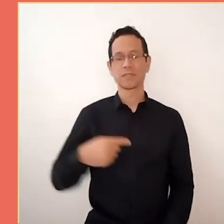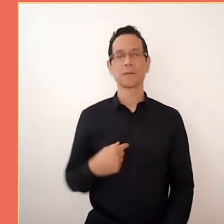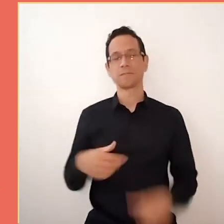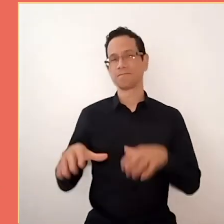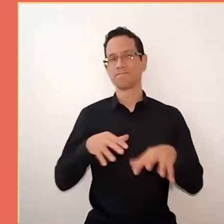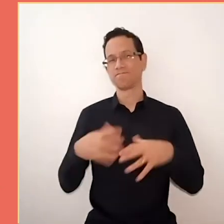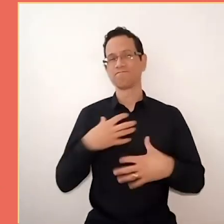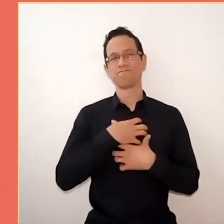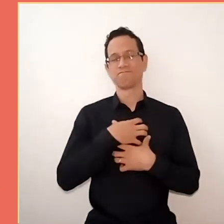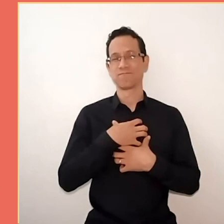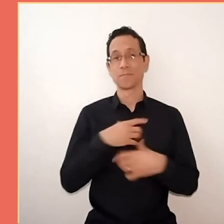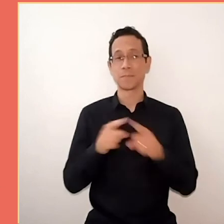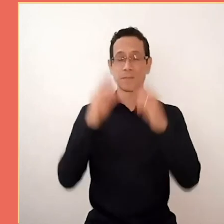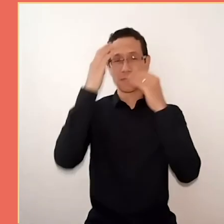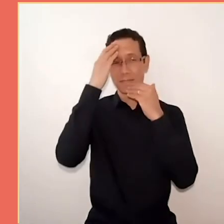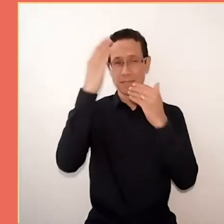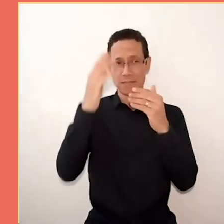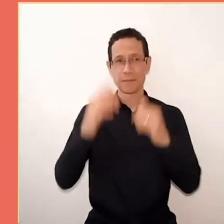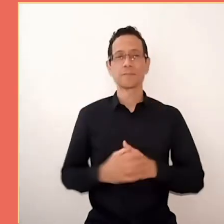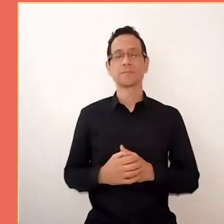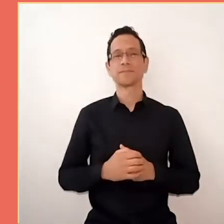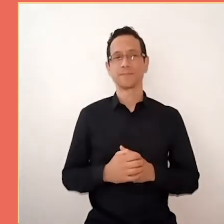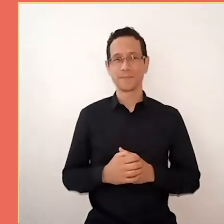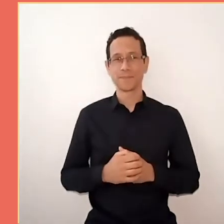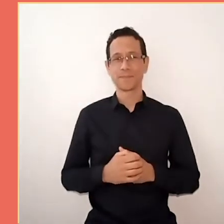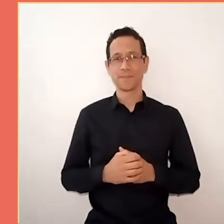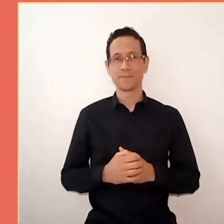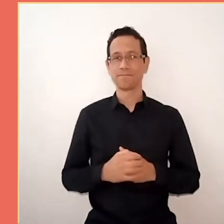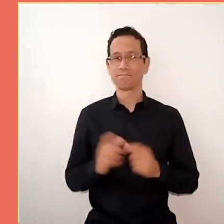E gostaria muito de agradecer, eu vou fazer um pequeno vitupério,